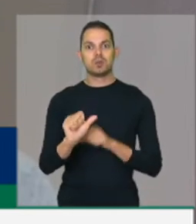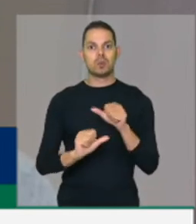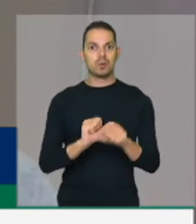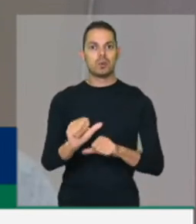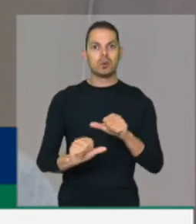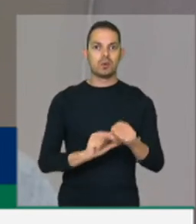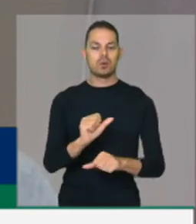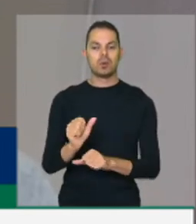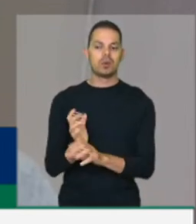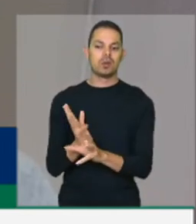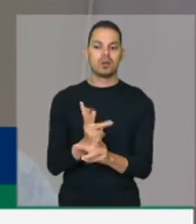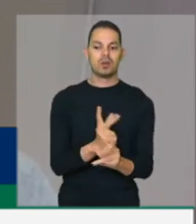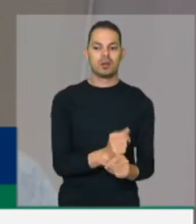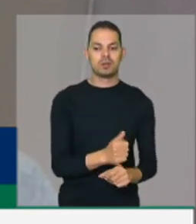COM 18 MUTAÇÕES. TEM 108 PEDIDOS DE IMPEACHMENT E PRA